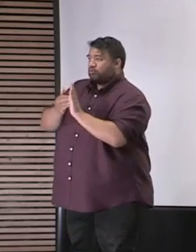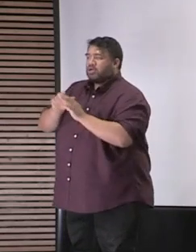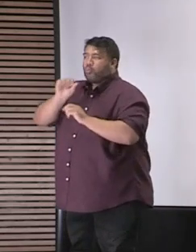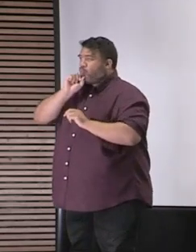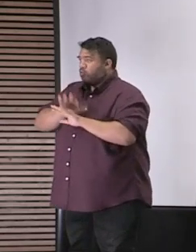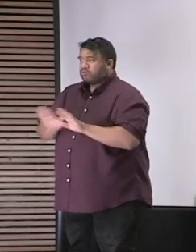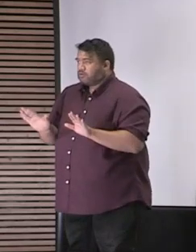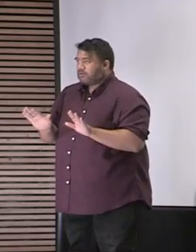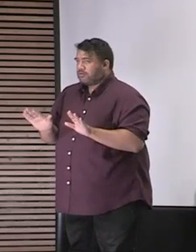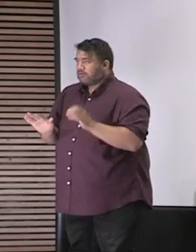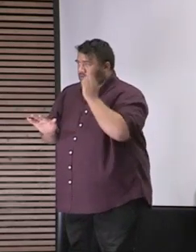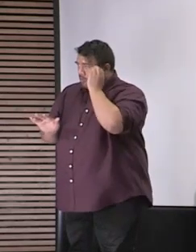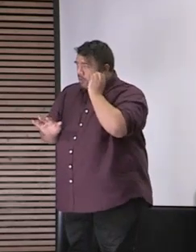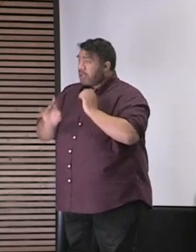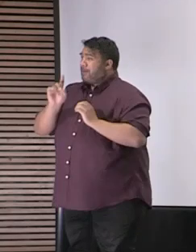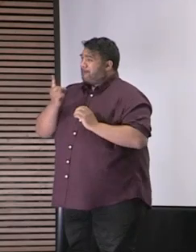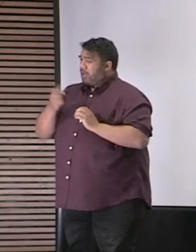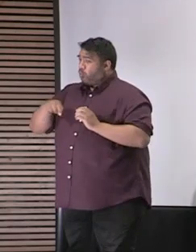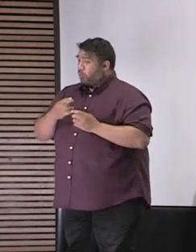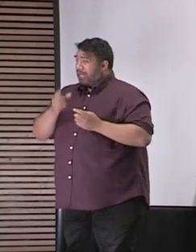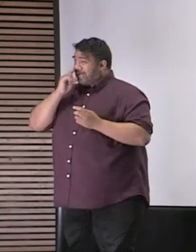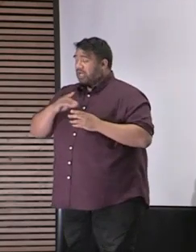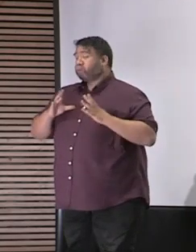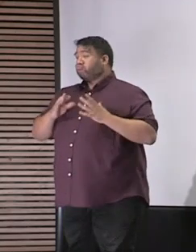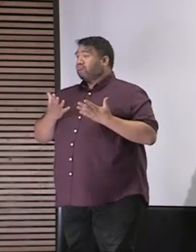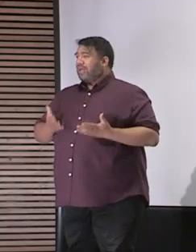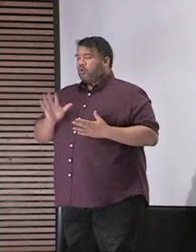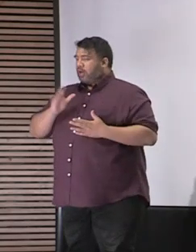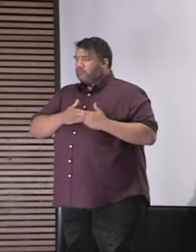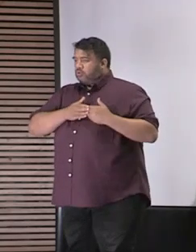Tenemos 3.000 personas menos enfermas con COVID-19, que lo transmiten a otros y luego a